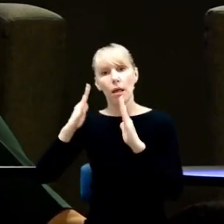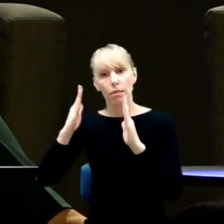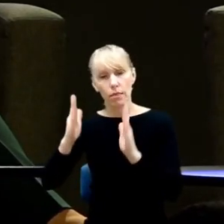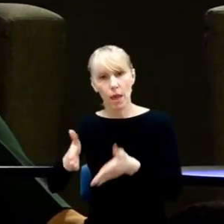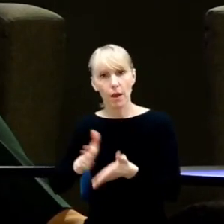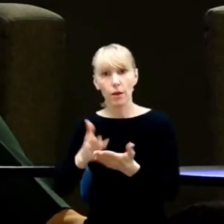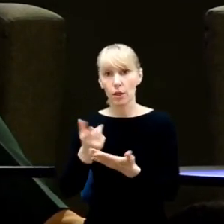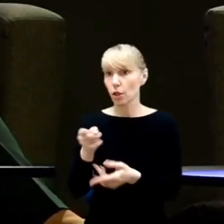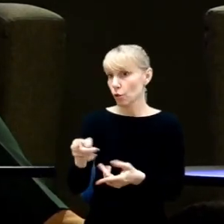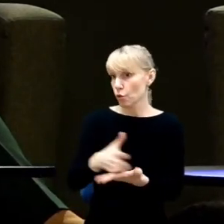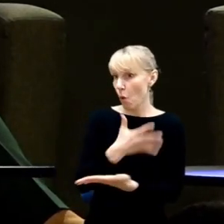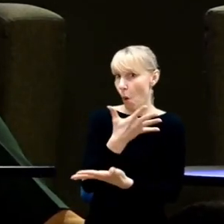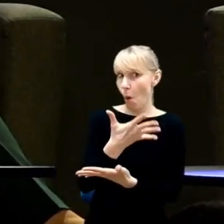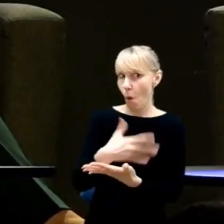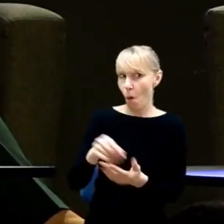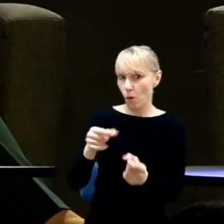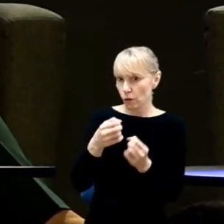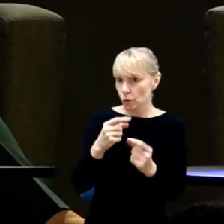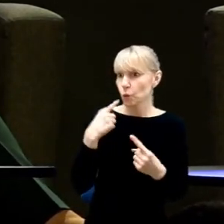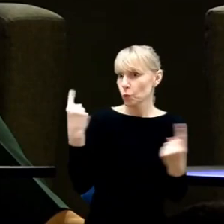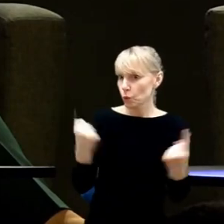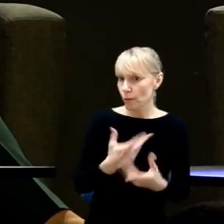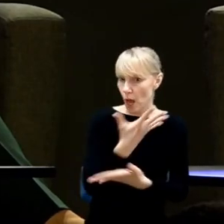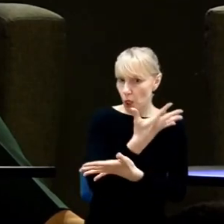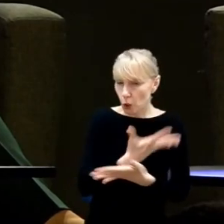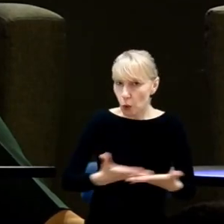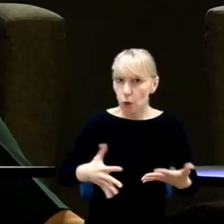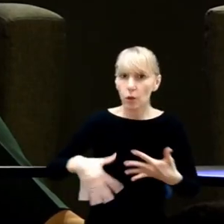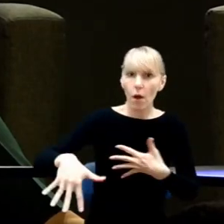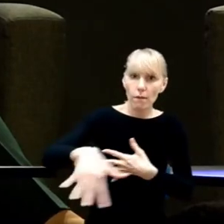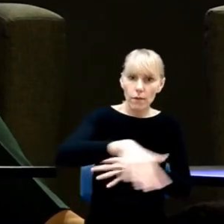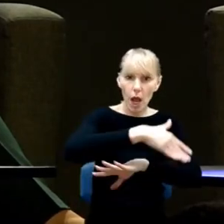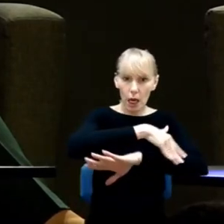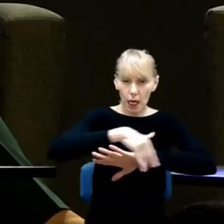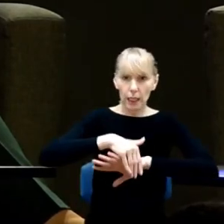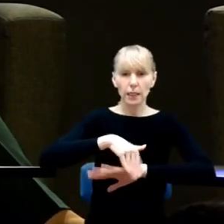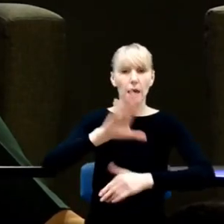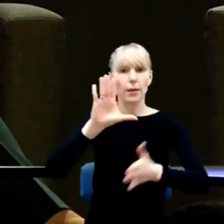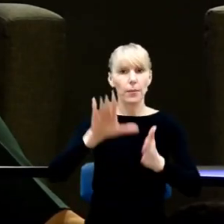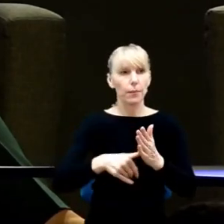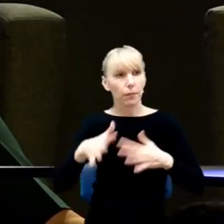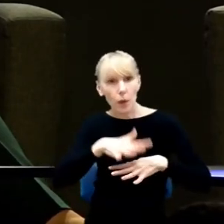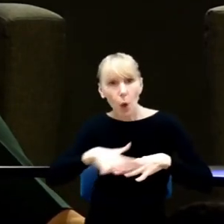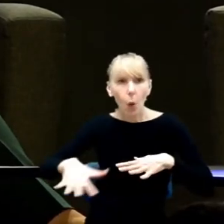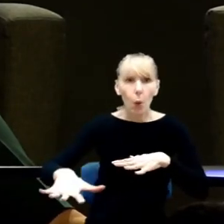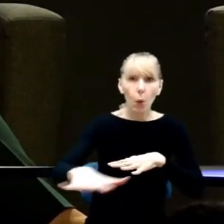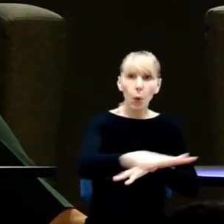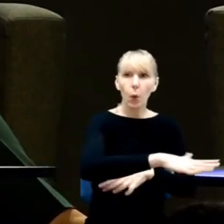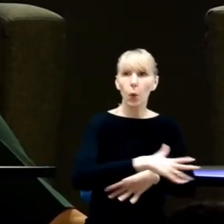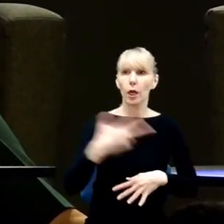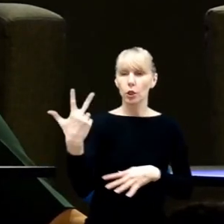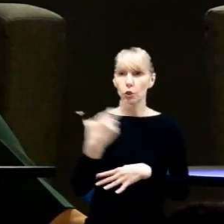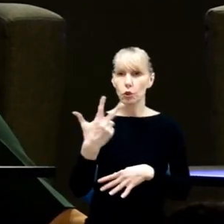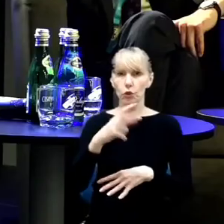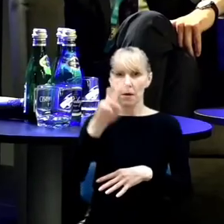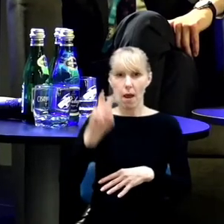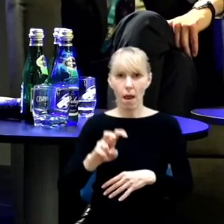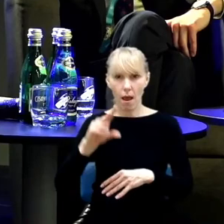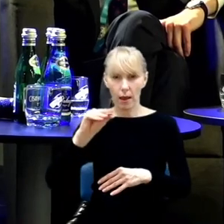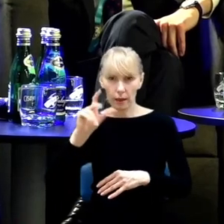Gruntu w granicach miasta, gruntu o powierzchni ponad 3 hektary, który już w 2006 roku,